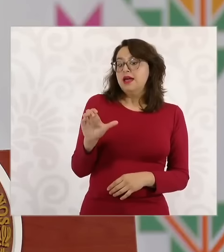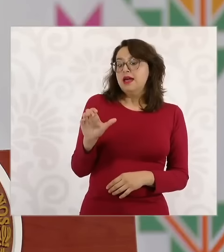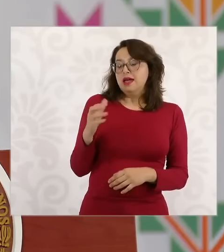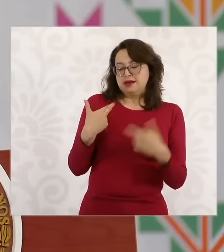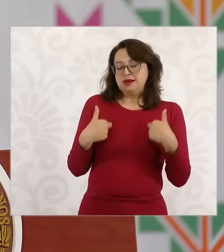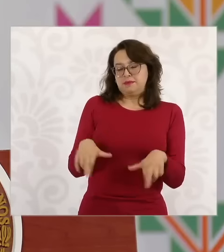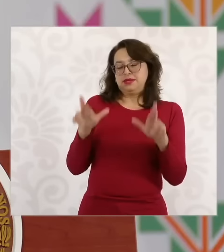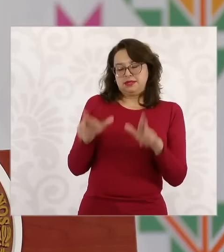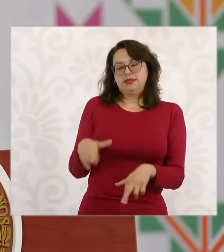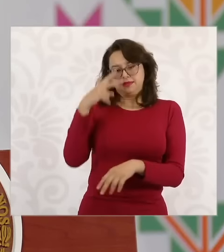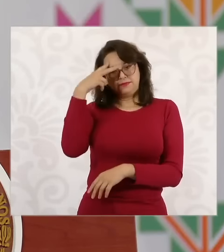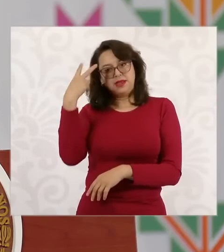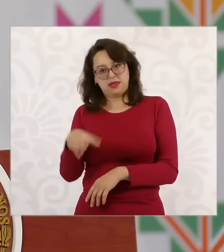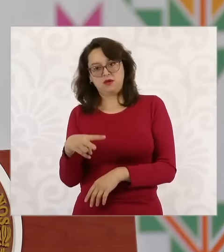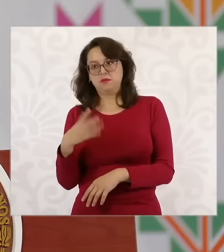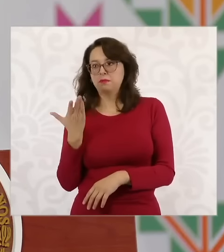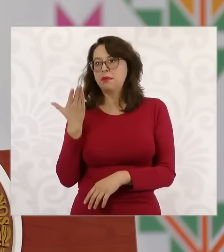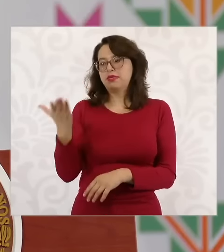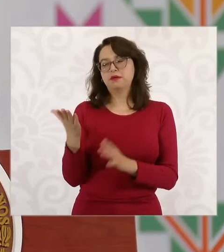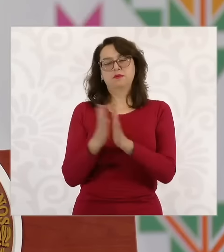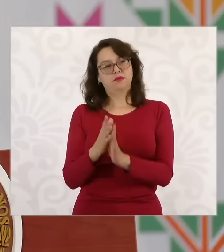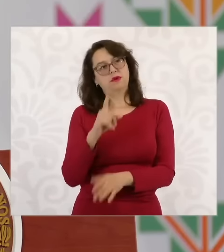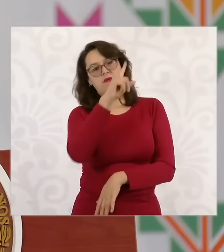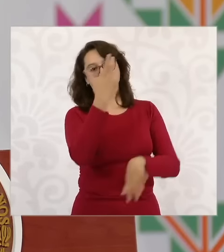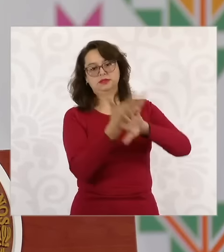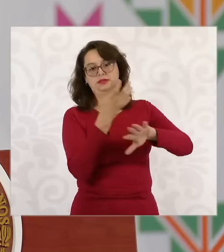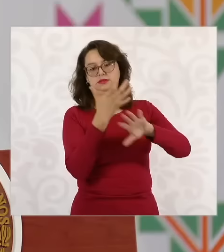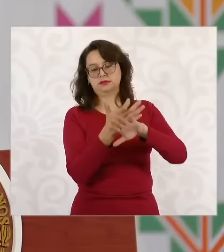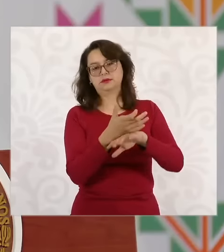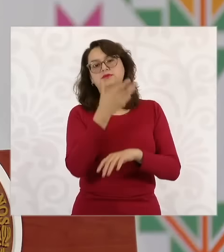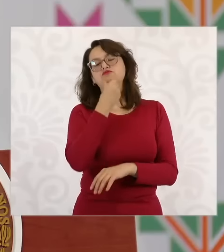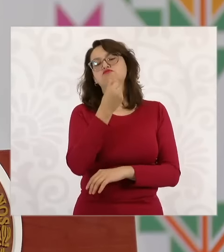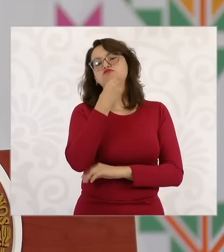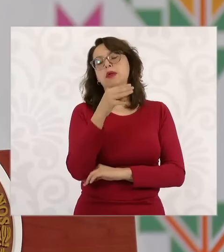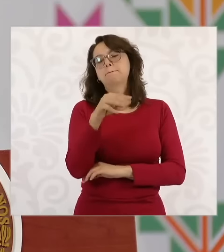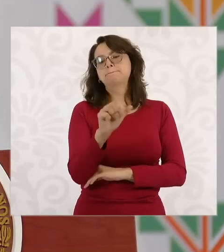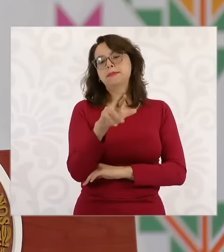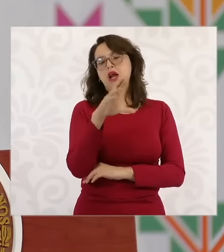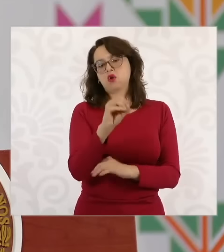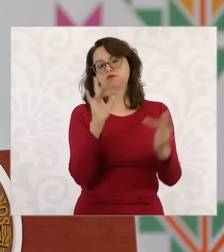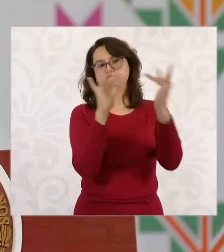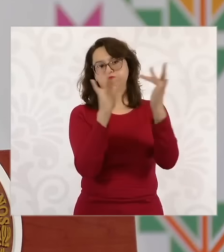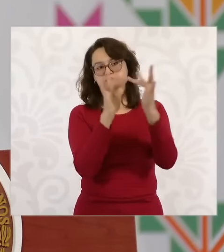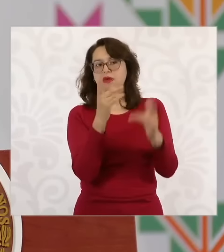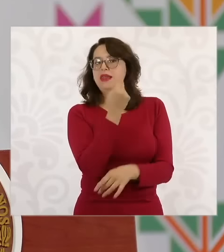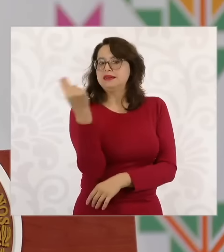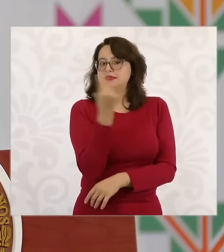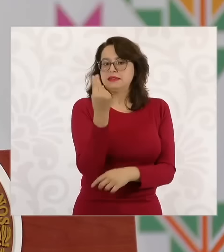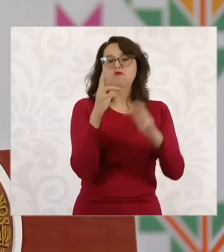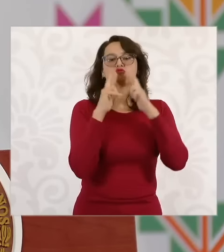el Departamento de Estado, con el secretario Marco Rubio, para pedirle una reunión en Estados Unidos